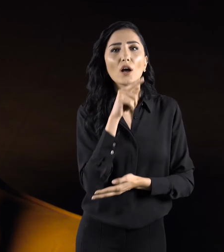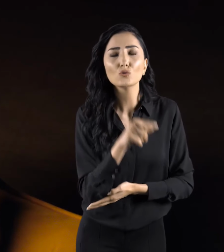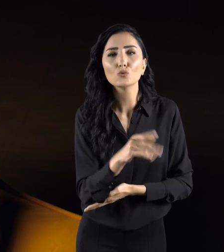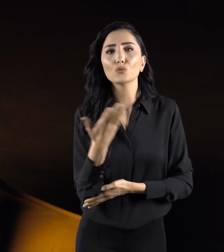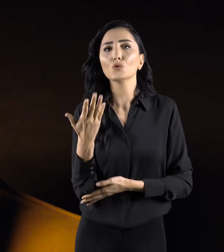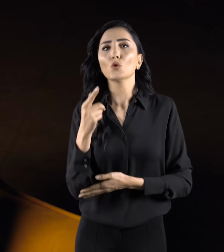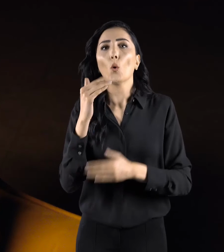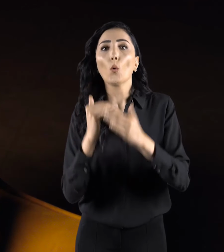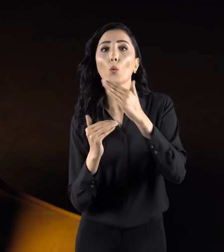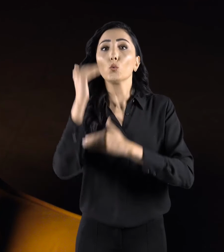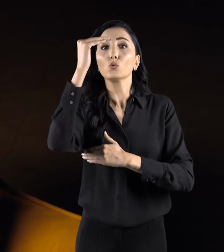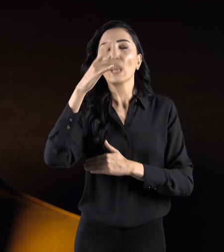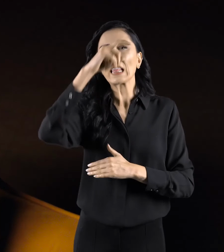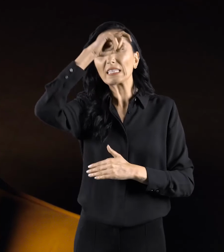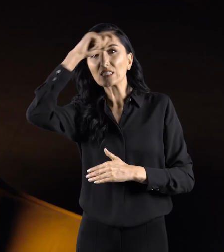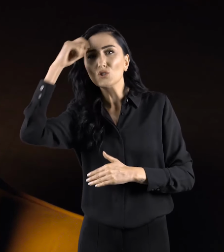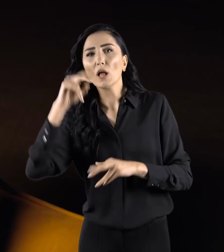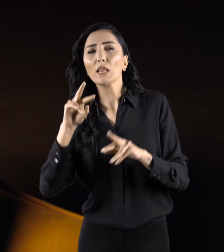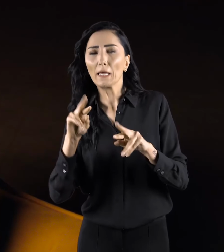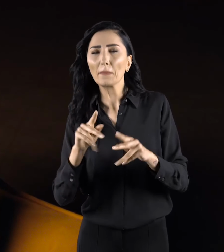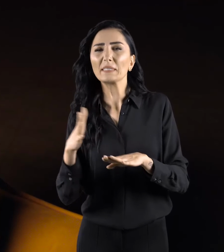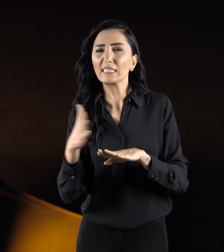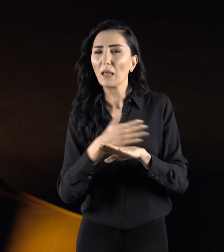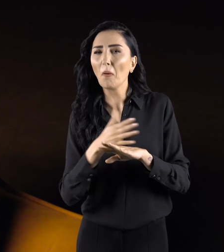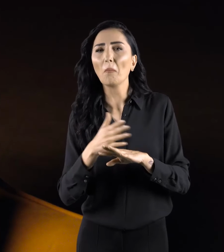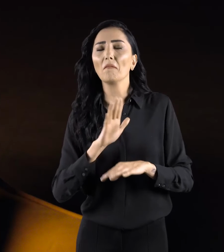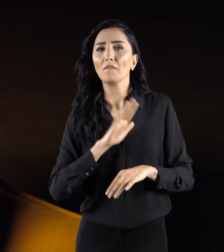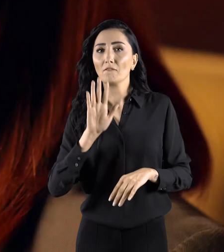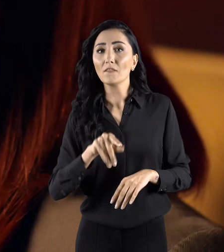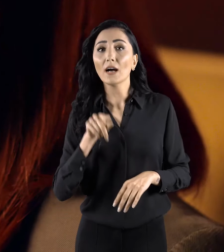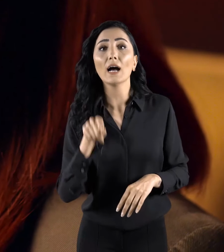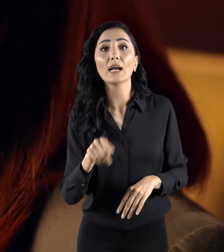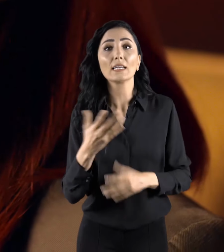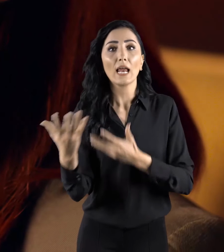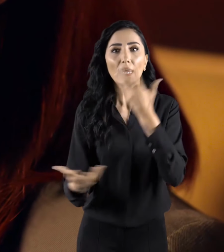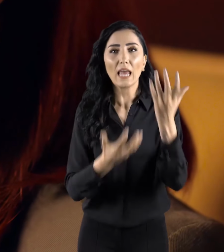sıcaklık gibi faktörler dikkate alınmalıdır. Yangın tehlikesinin azaltılması için